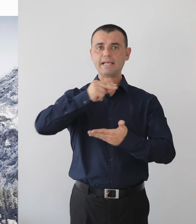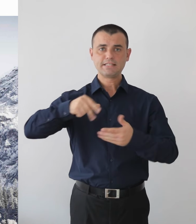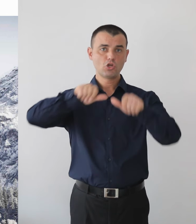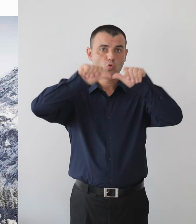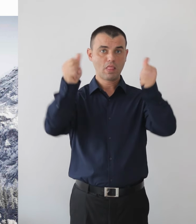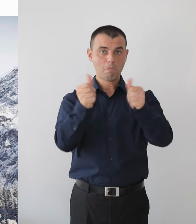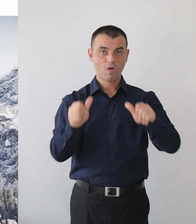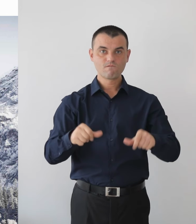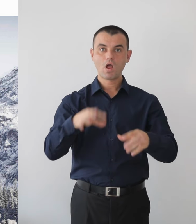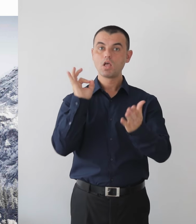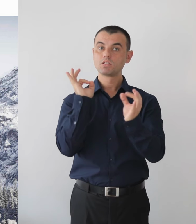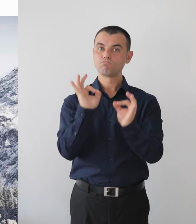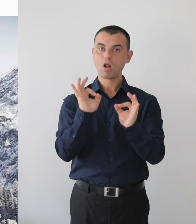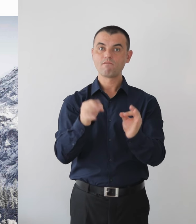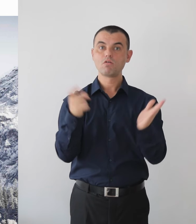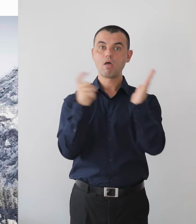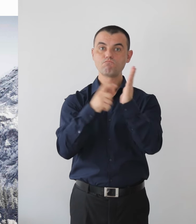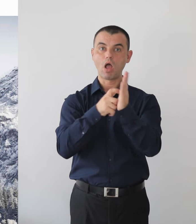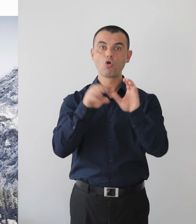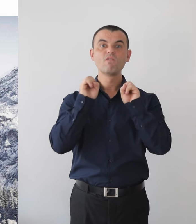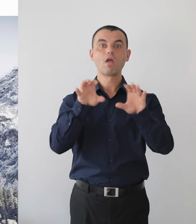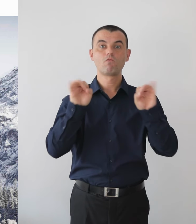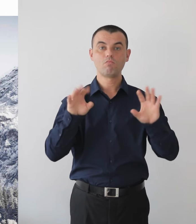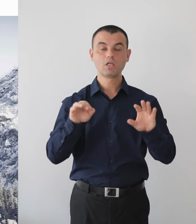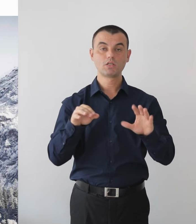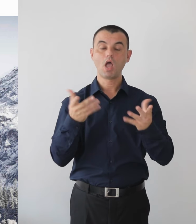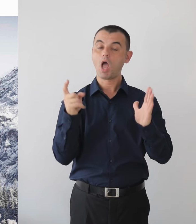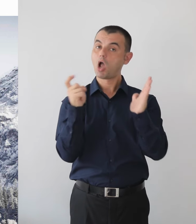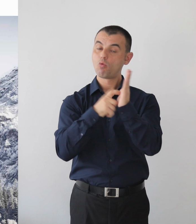Регистрирайте профила си с коректни данни за лични и банкови сметки.